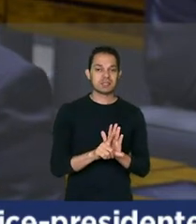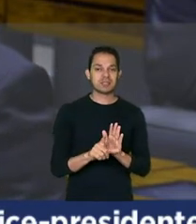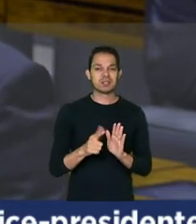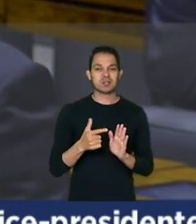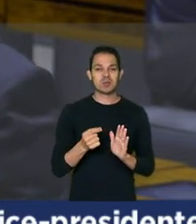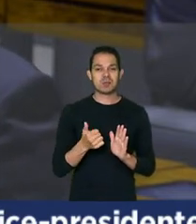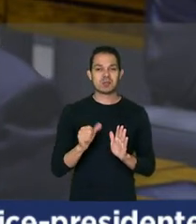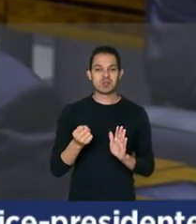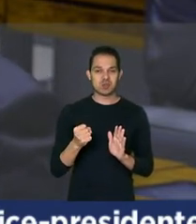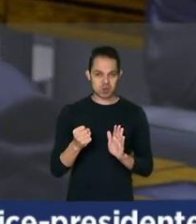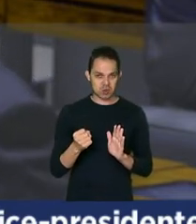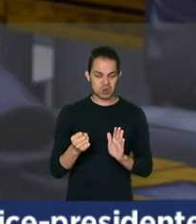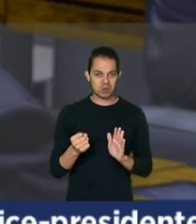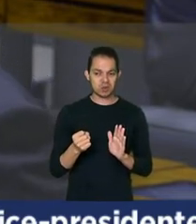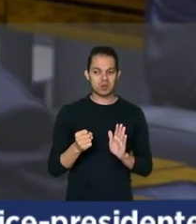TIVÀSSEMOS OPTADO PELO MODELO